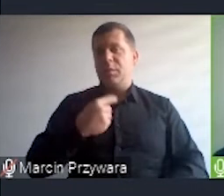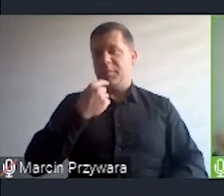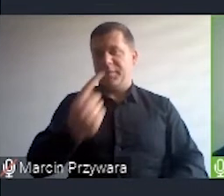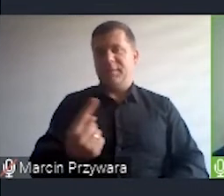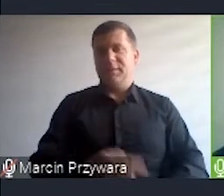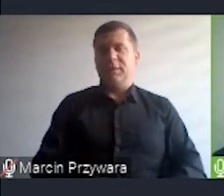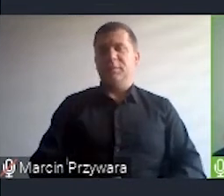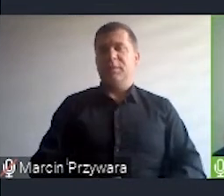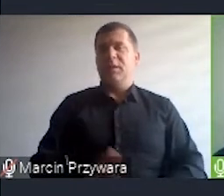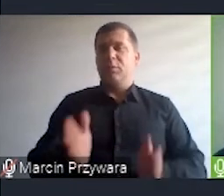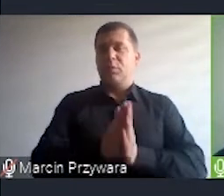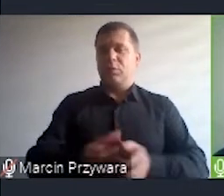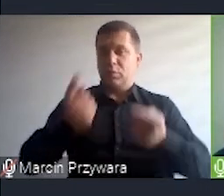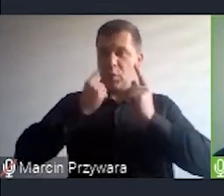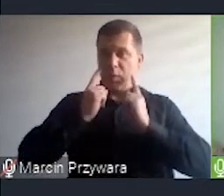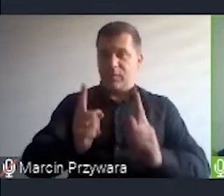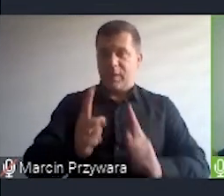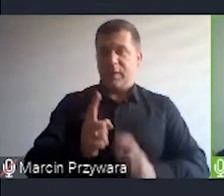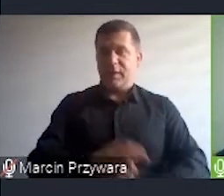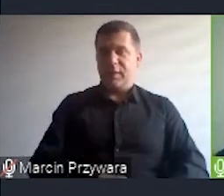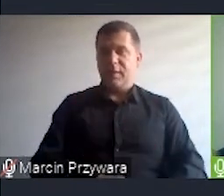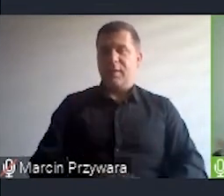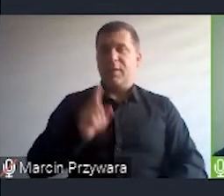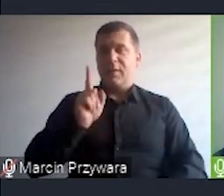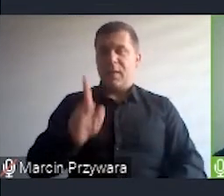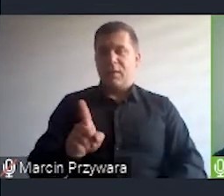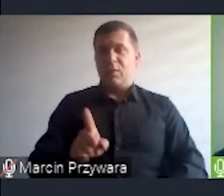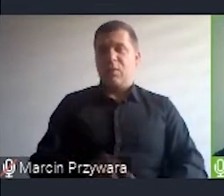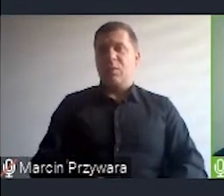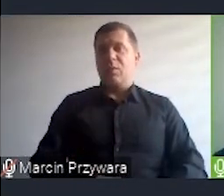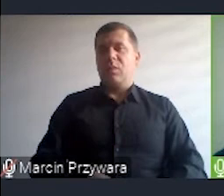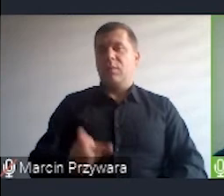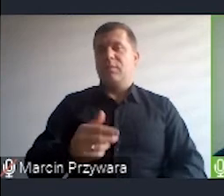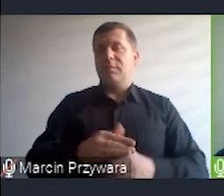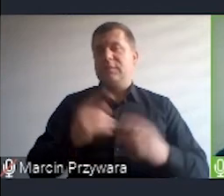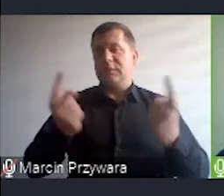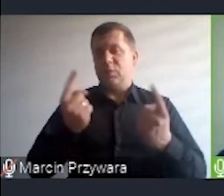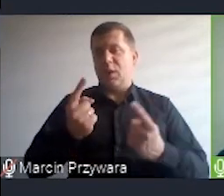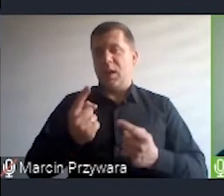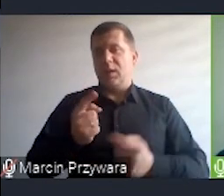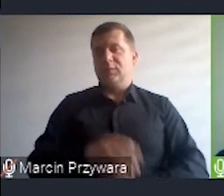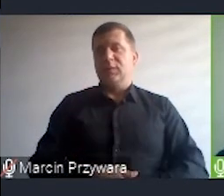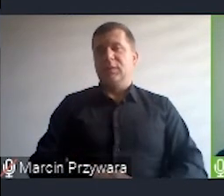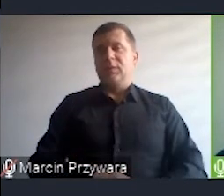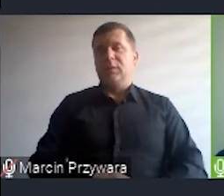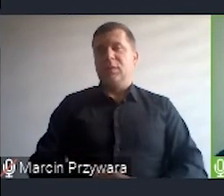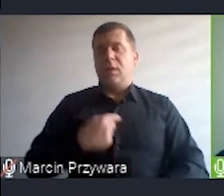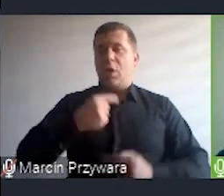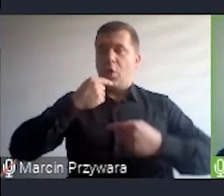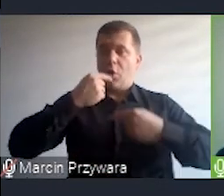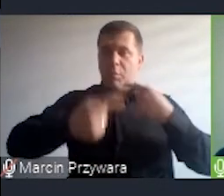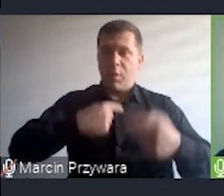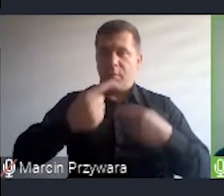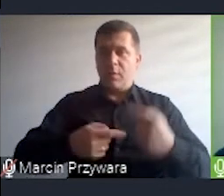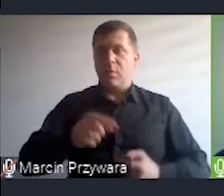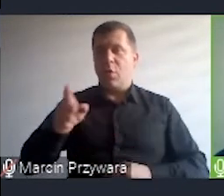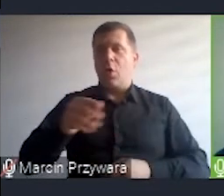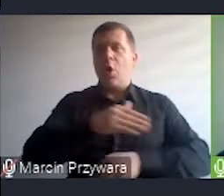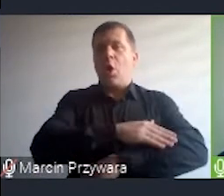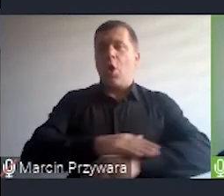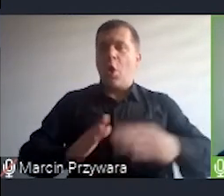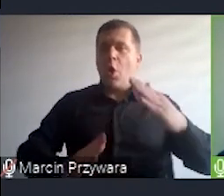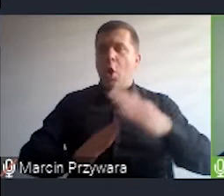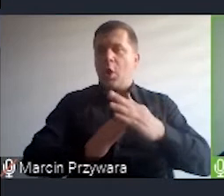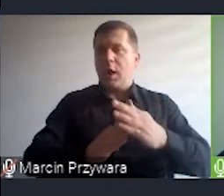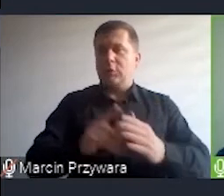Zwróćcie proszę uwagę na to, że w momencie w którym opowiadam o ograniczeniach dotyczących zakupów,